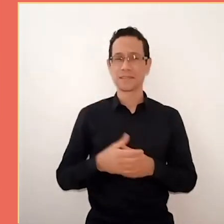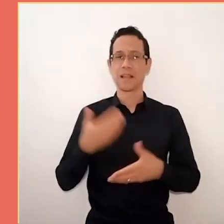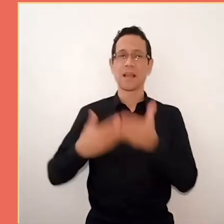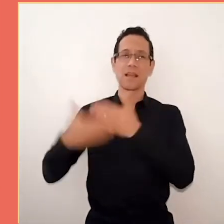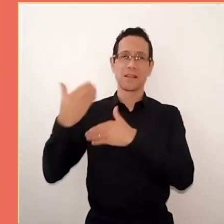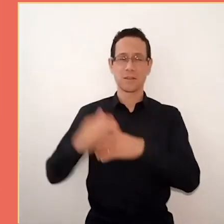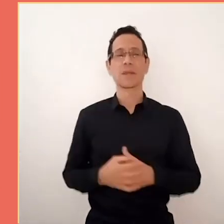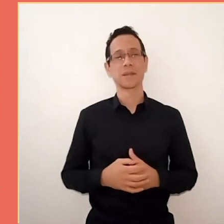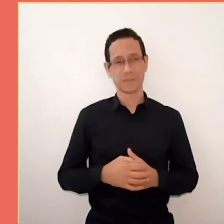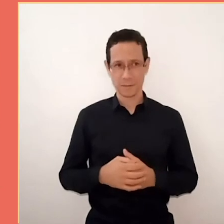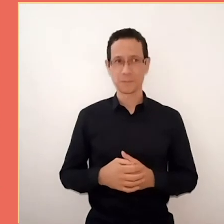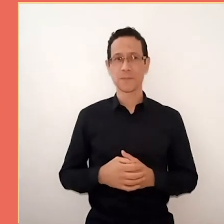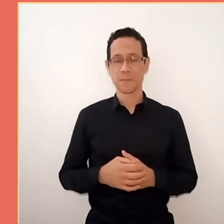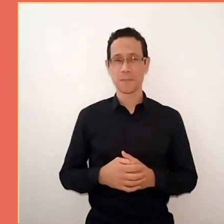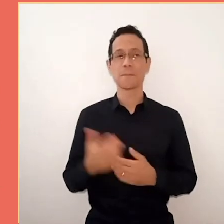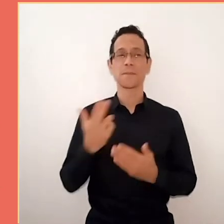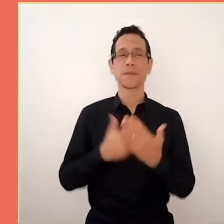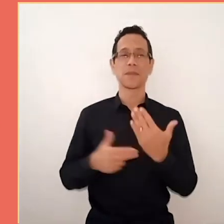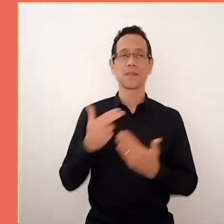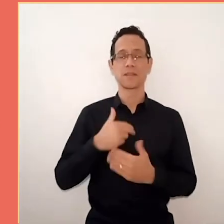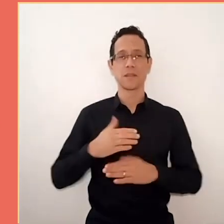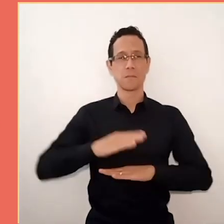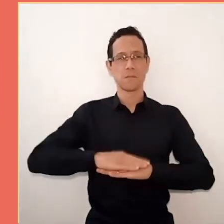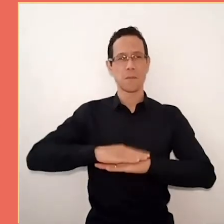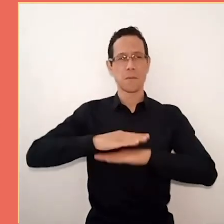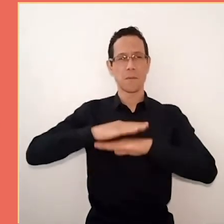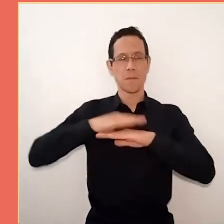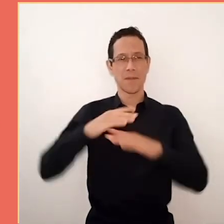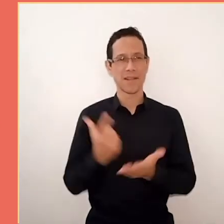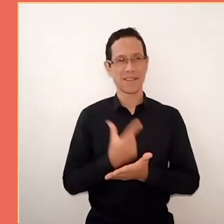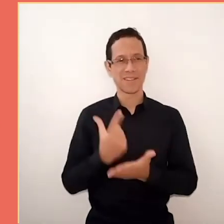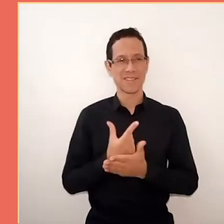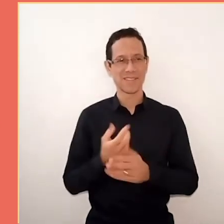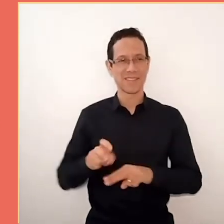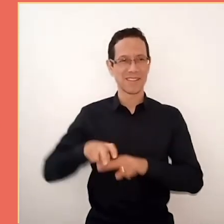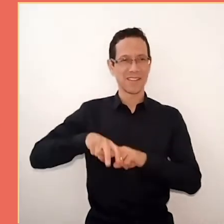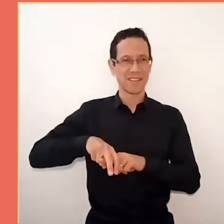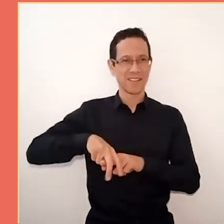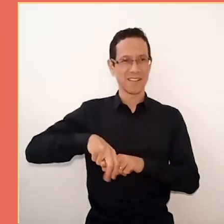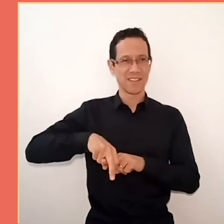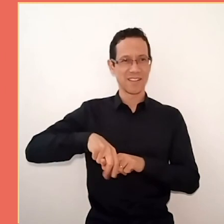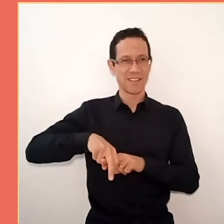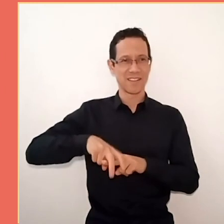Nesse desenho eu fiz uma pilha de livros e a Marina sentada, lá em cima da pilha de livros,